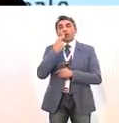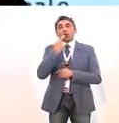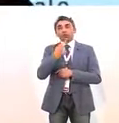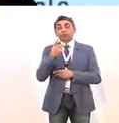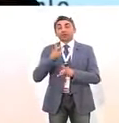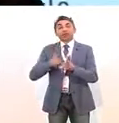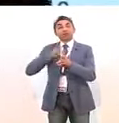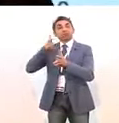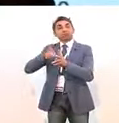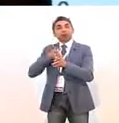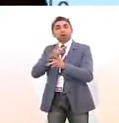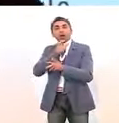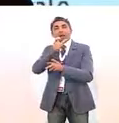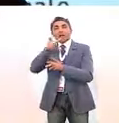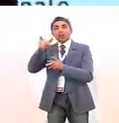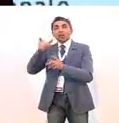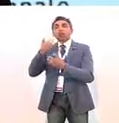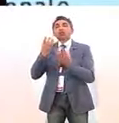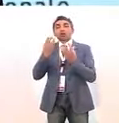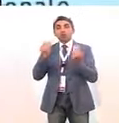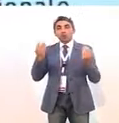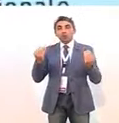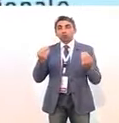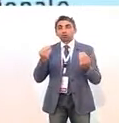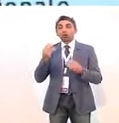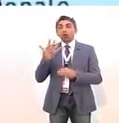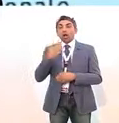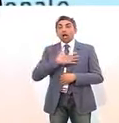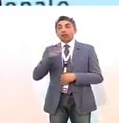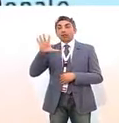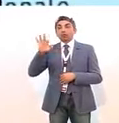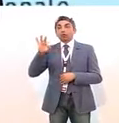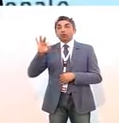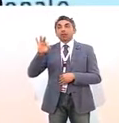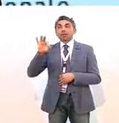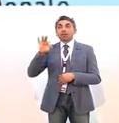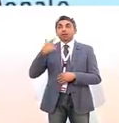molto segnato, sono tantissimi: un cinquantenne che perde il posto di lavoro e non sa dove